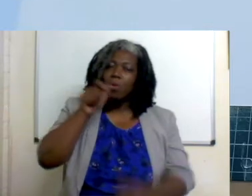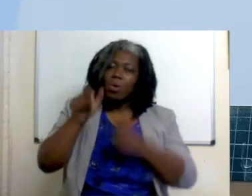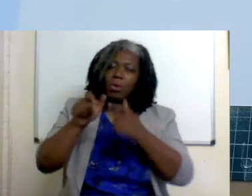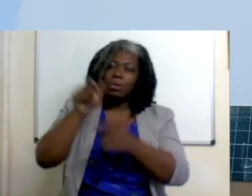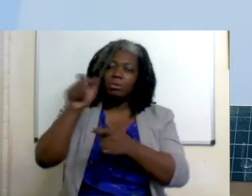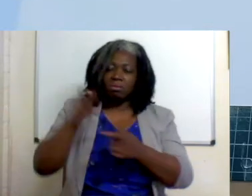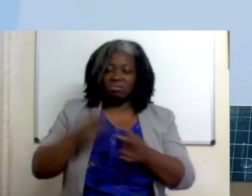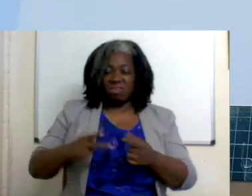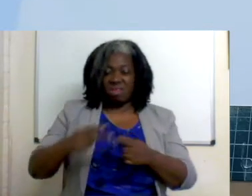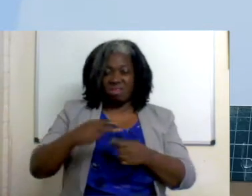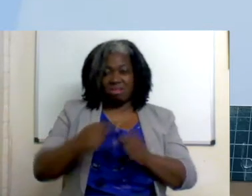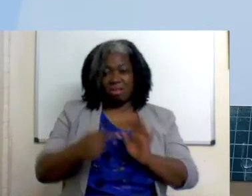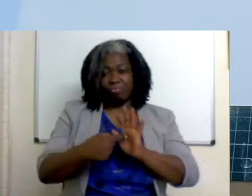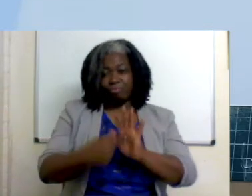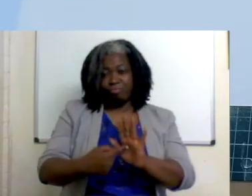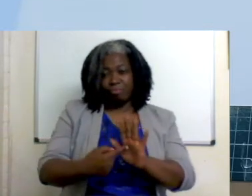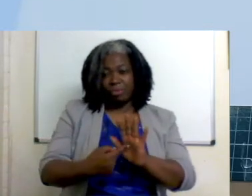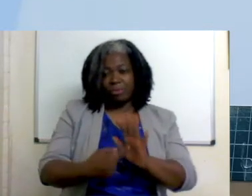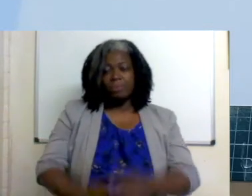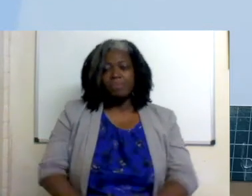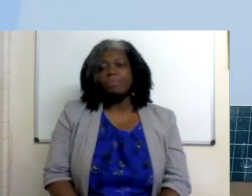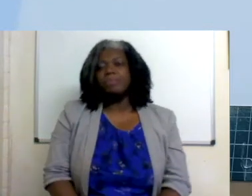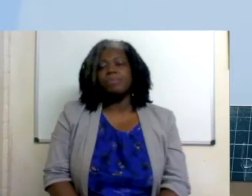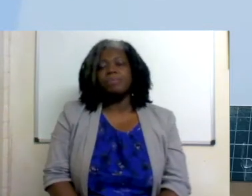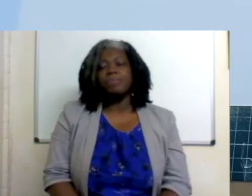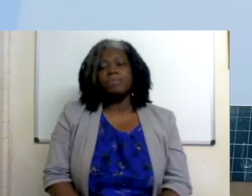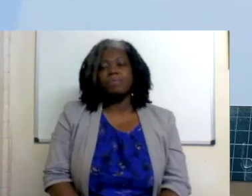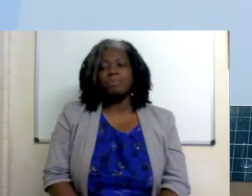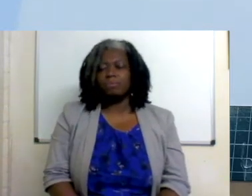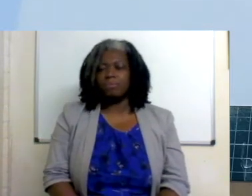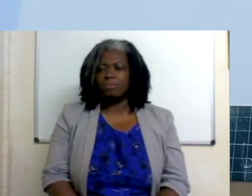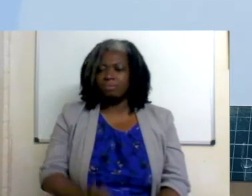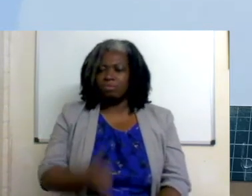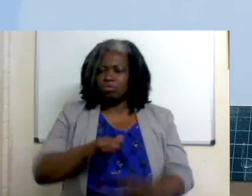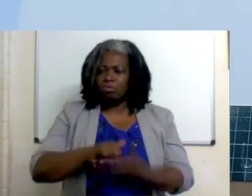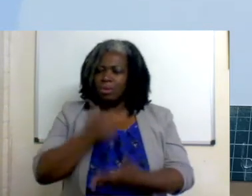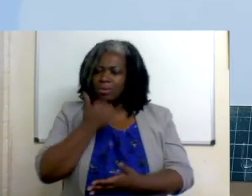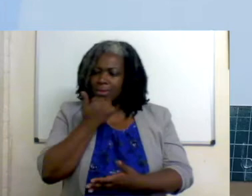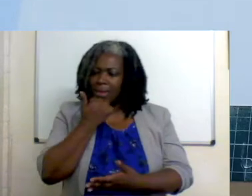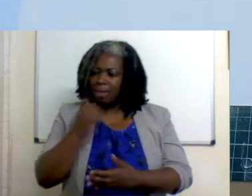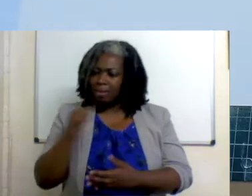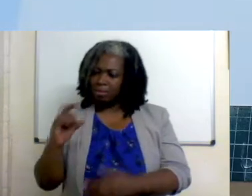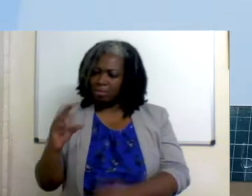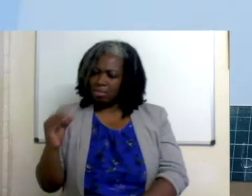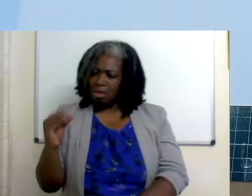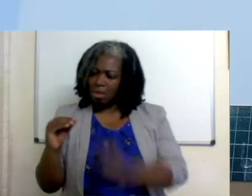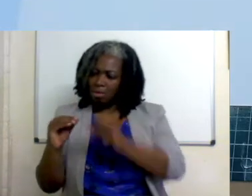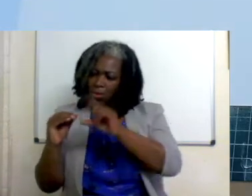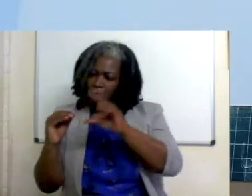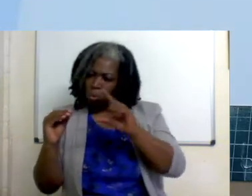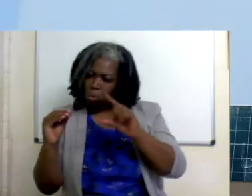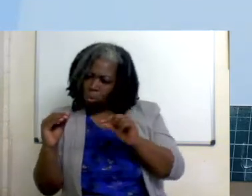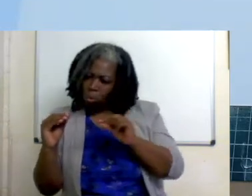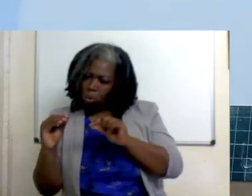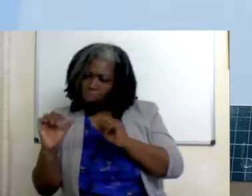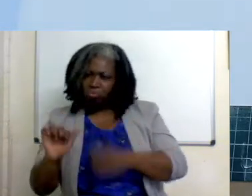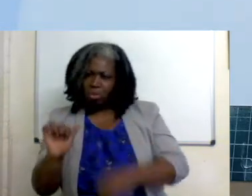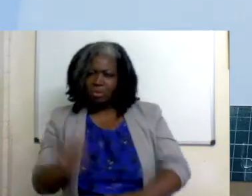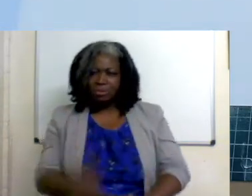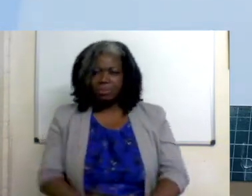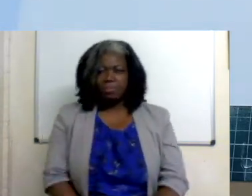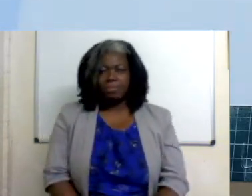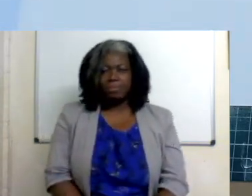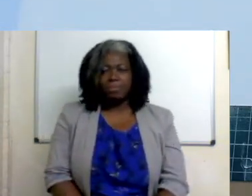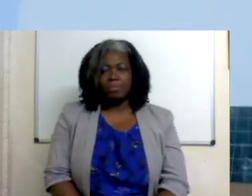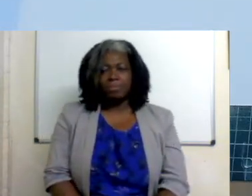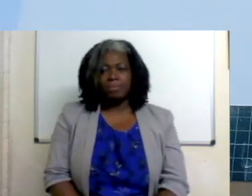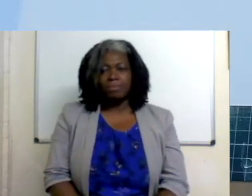kterou jsem udelal jako priklad a vypada to, ze je to spravna velikost, myslim, pro nasi